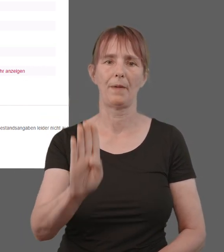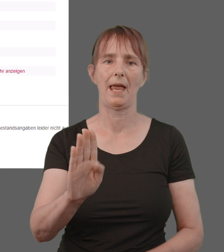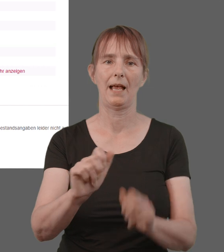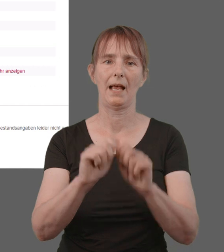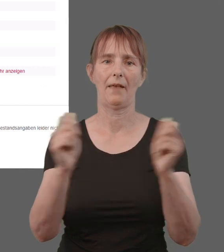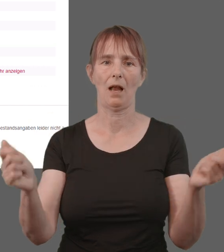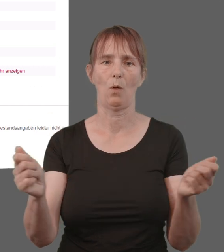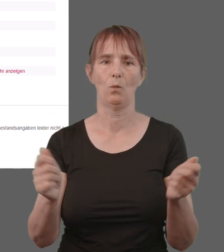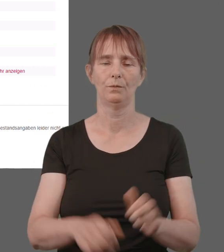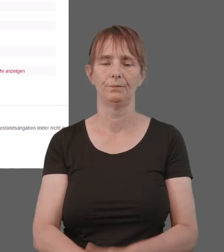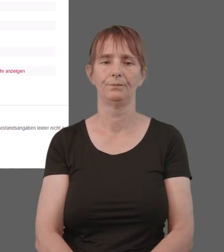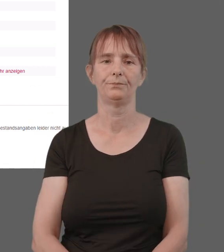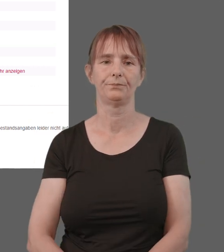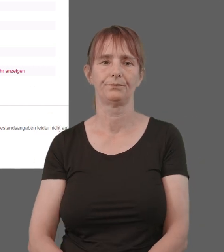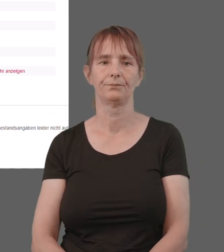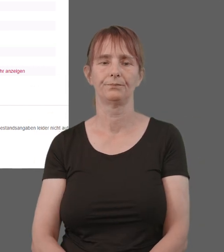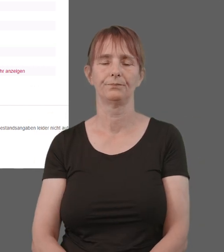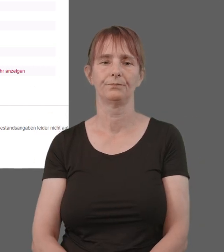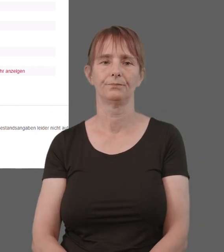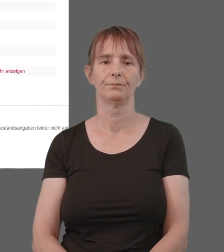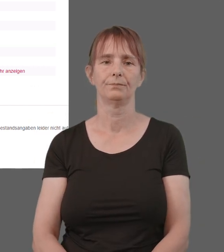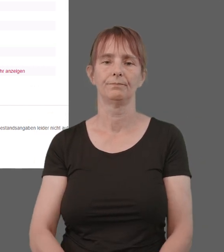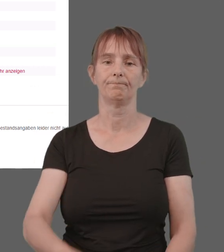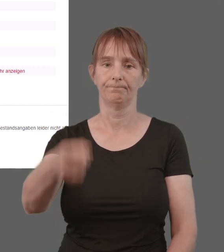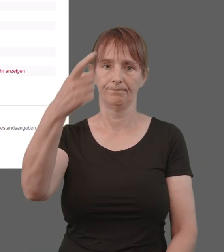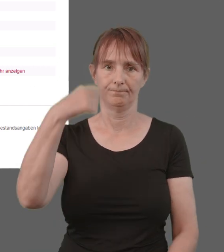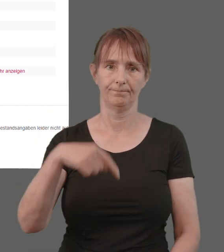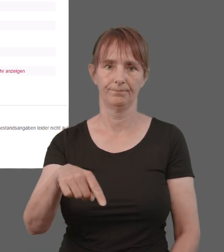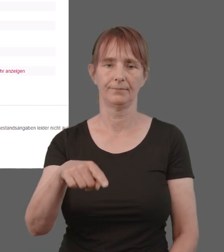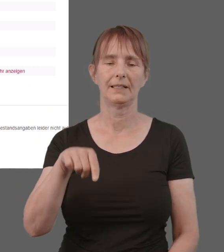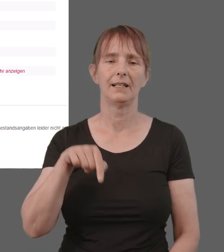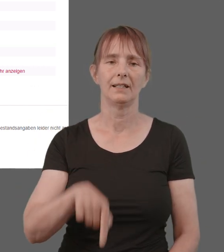sich die übergeordnete Zeitschrift nicht im Bestand der SLUB befindet, klicken Sie auf